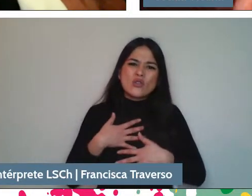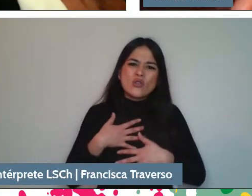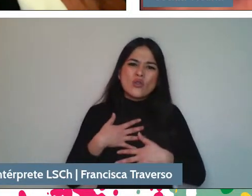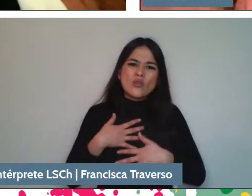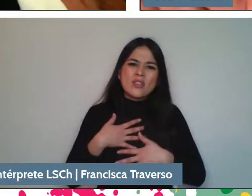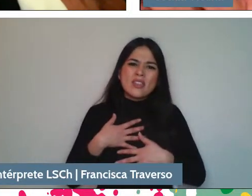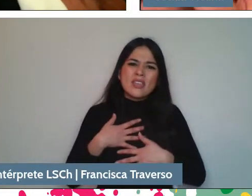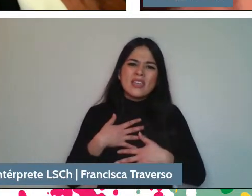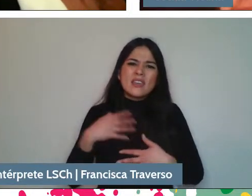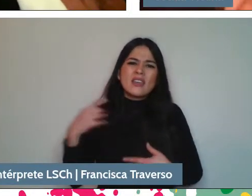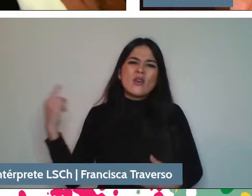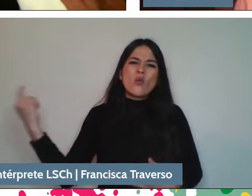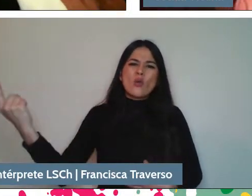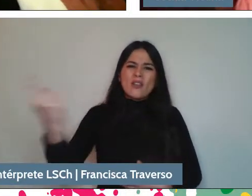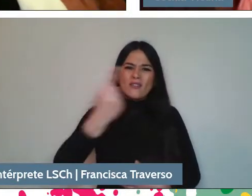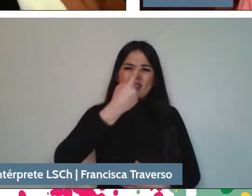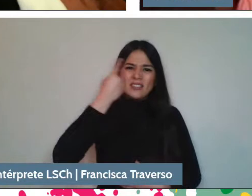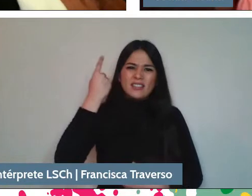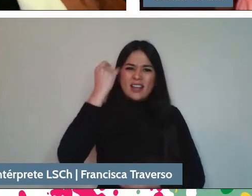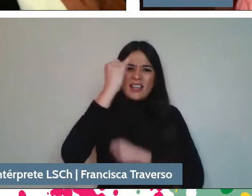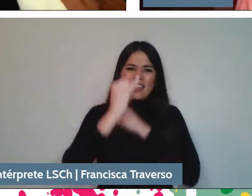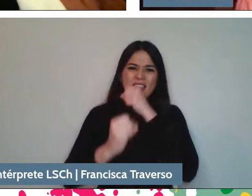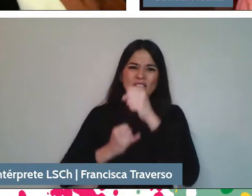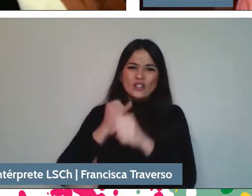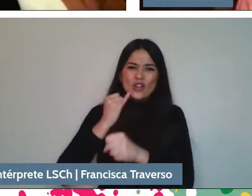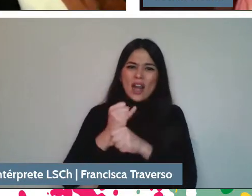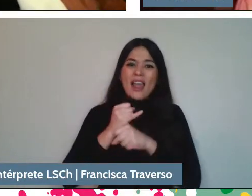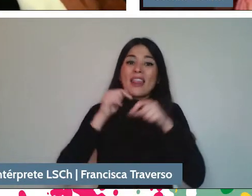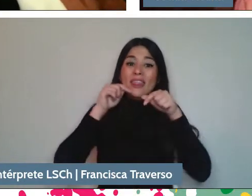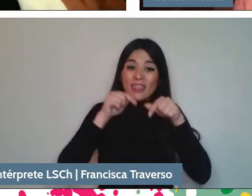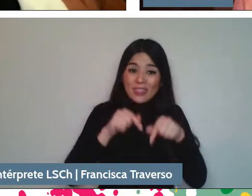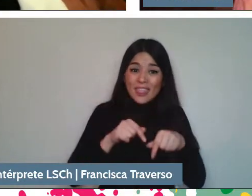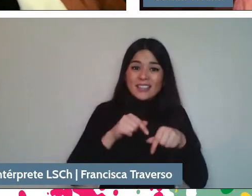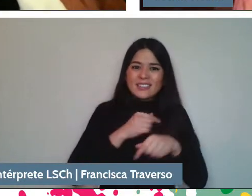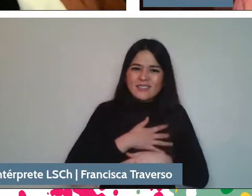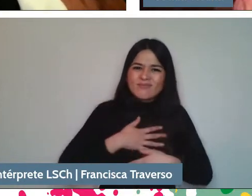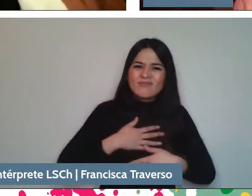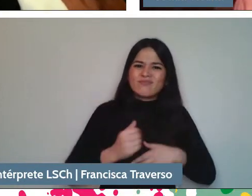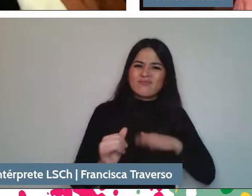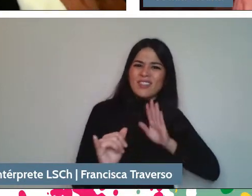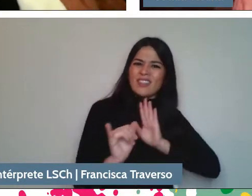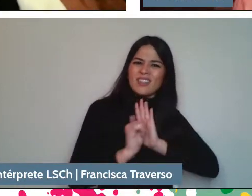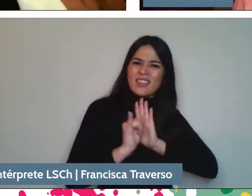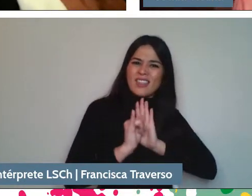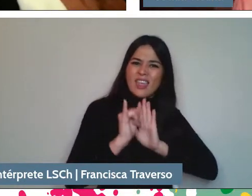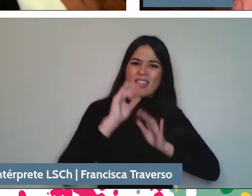e internacional desde Latinoamérica, eso ya estaba. Pero es muy cierto lo que tú dices